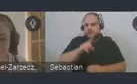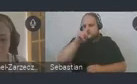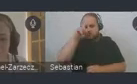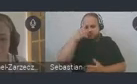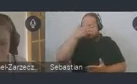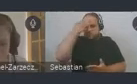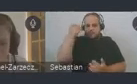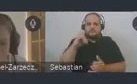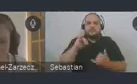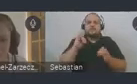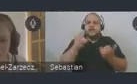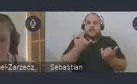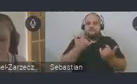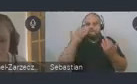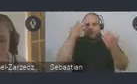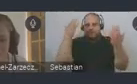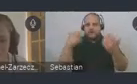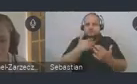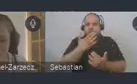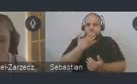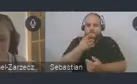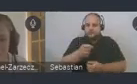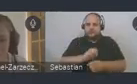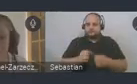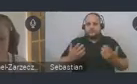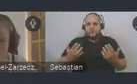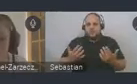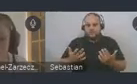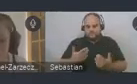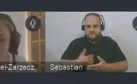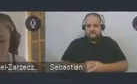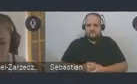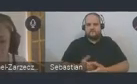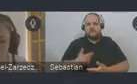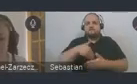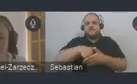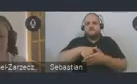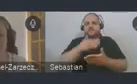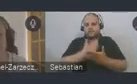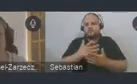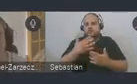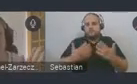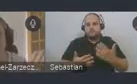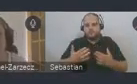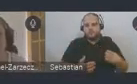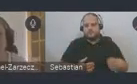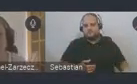że osoba nie potrafi sobie wyobrazić, o czym mówię, a dla mnie rzeczy są jasne, wychowałam się z komputerem".